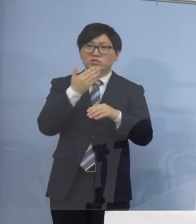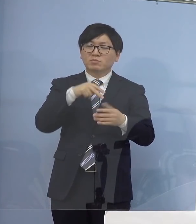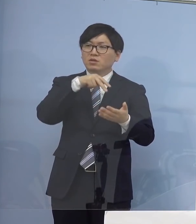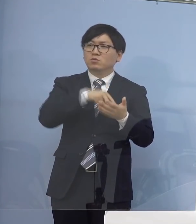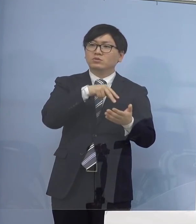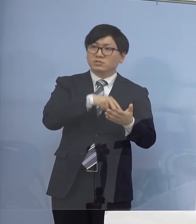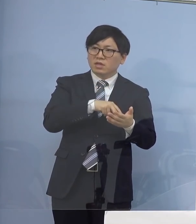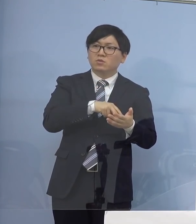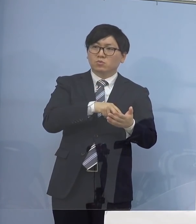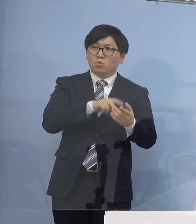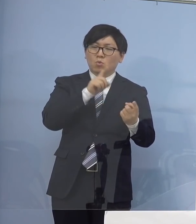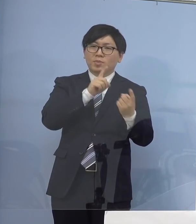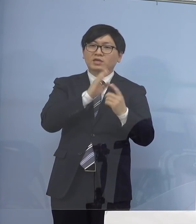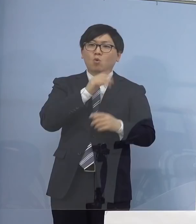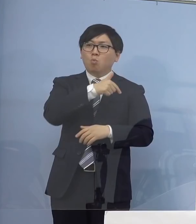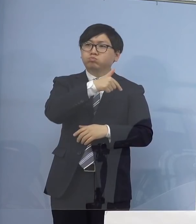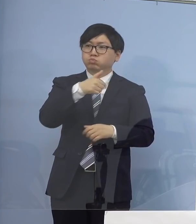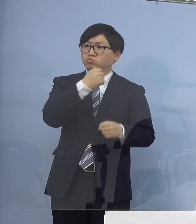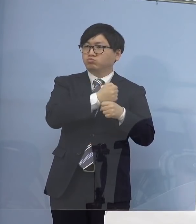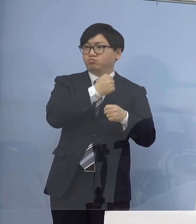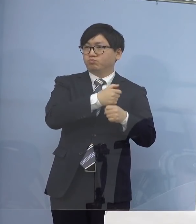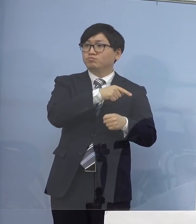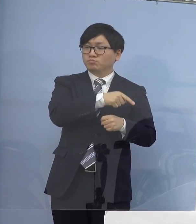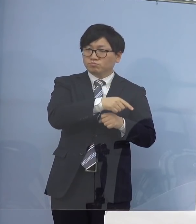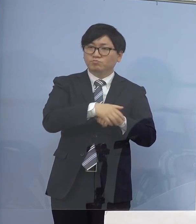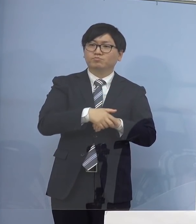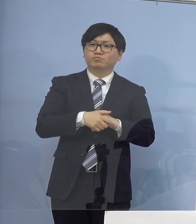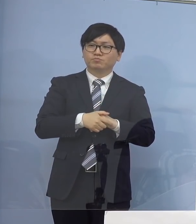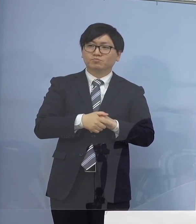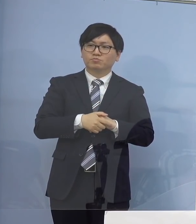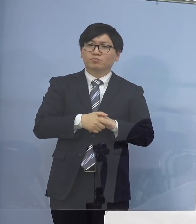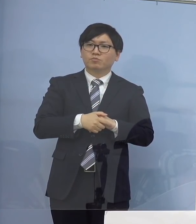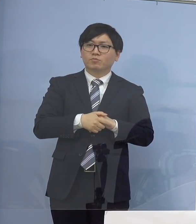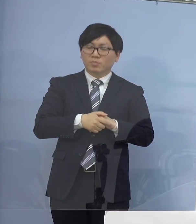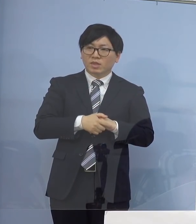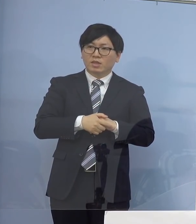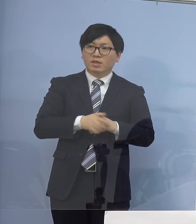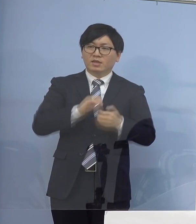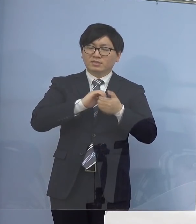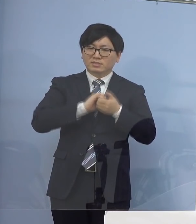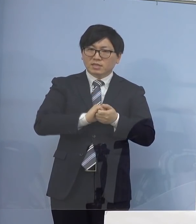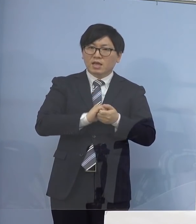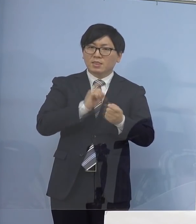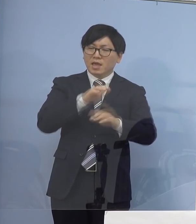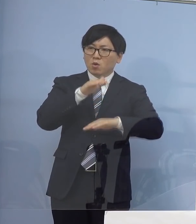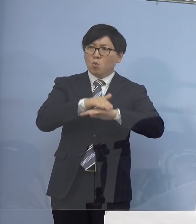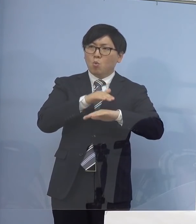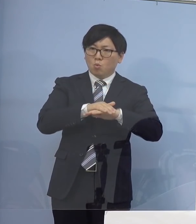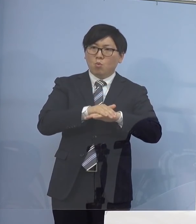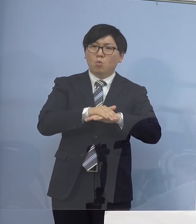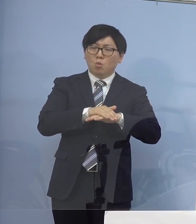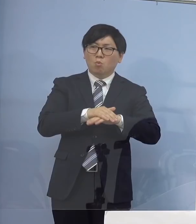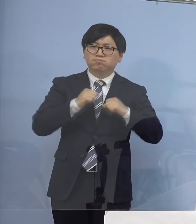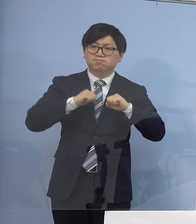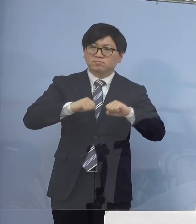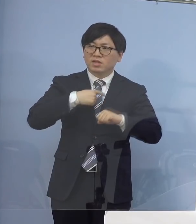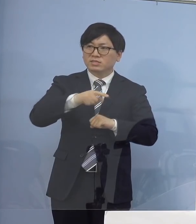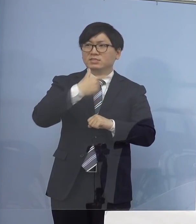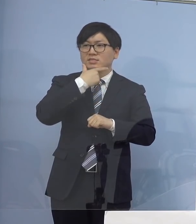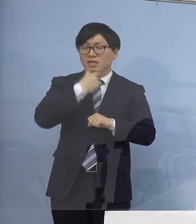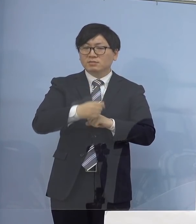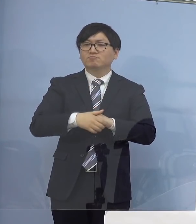これを開く予定としておりますので しっかりとした対応これに進めて参りたいと考えています